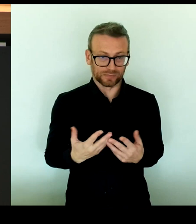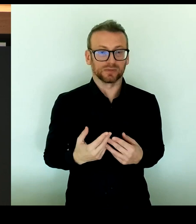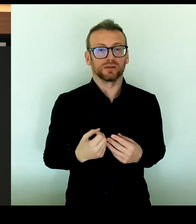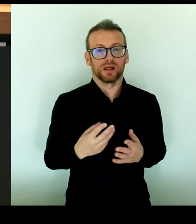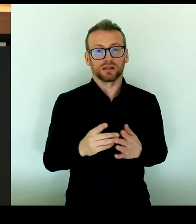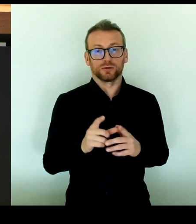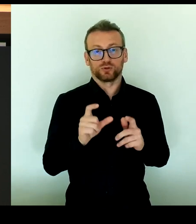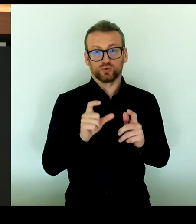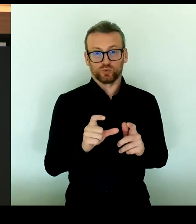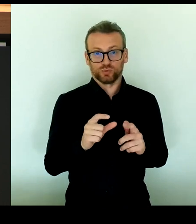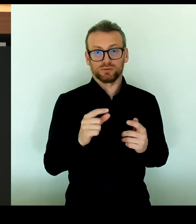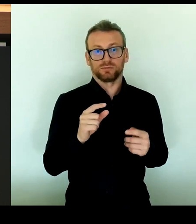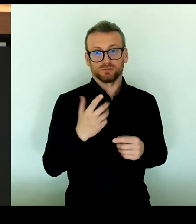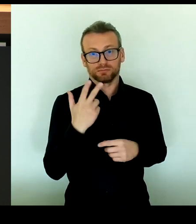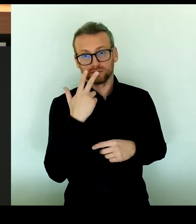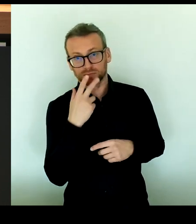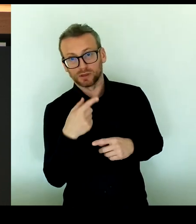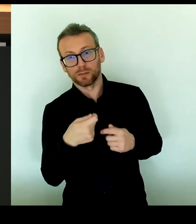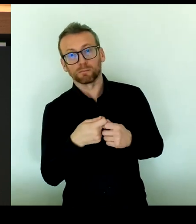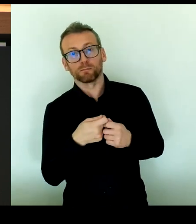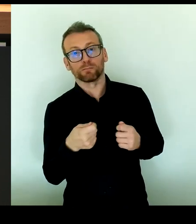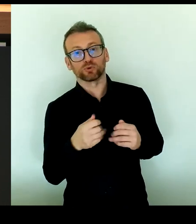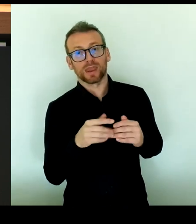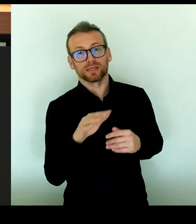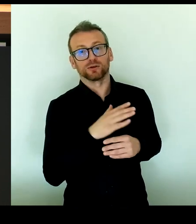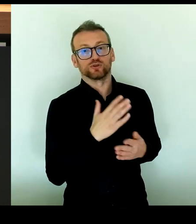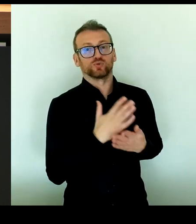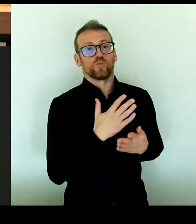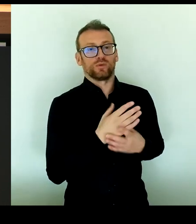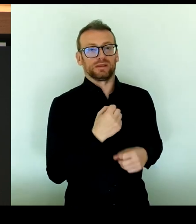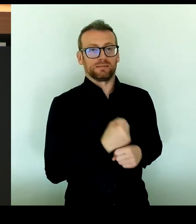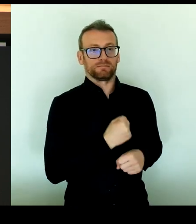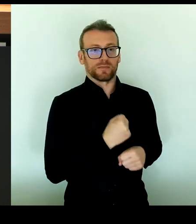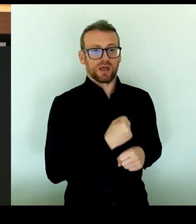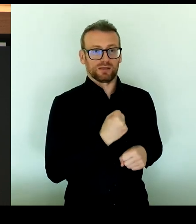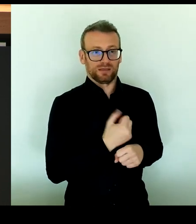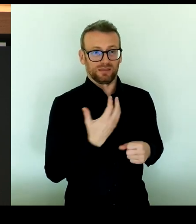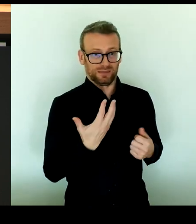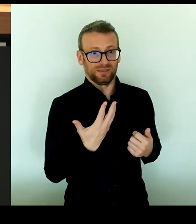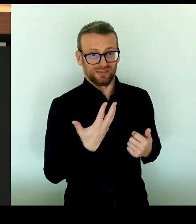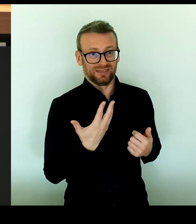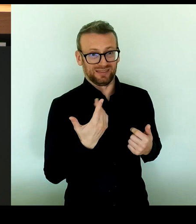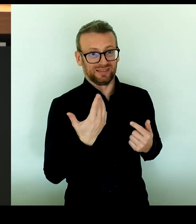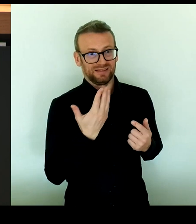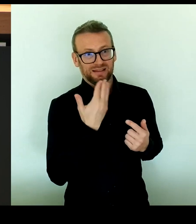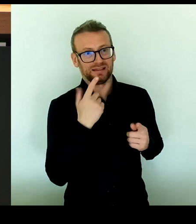sozusagen auf dem kurzen Dienstweg. Der Ball liegt bei Ihnen.